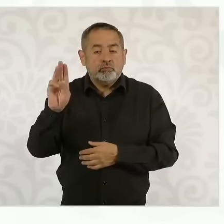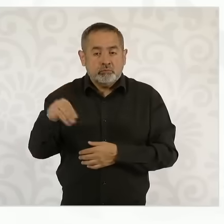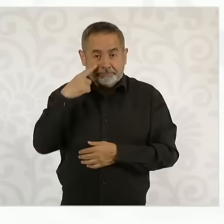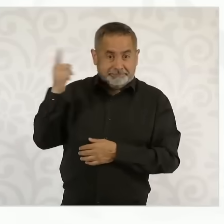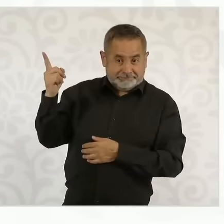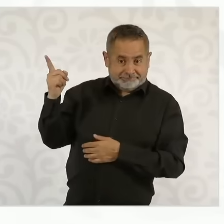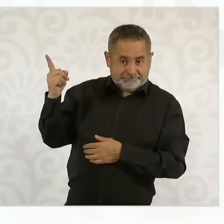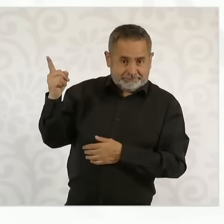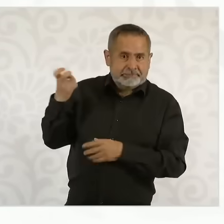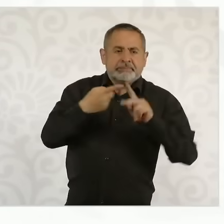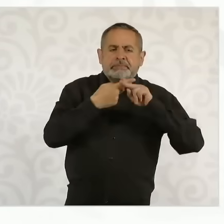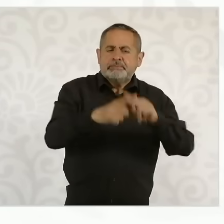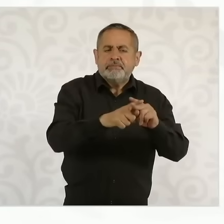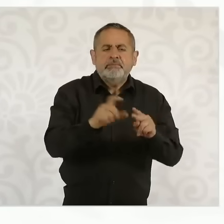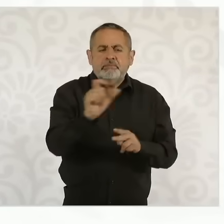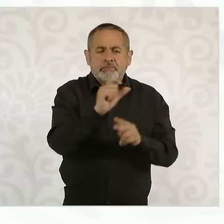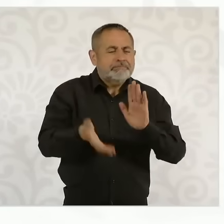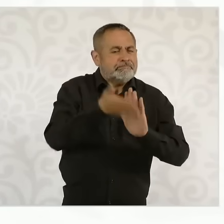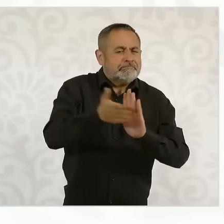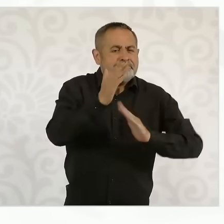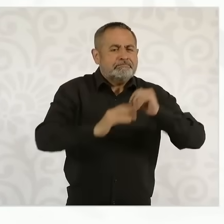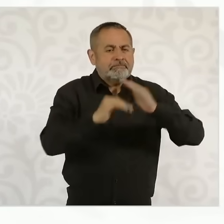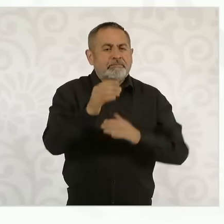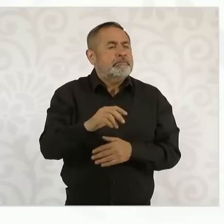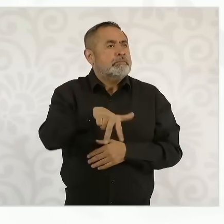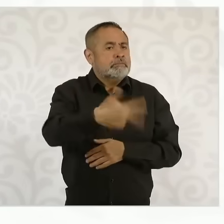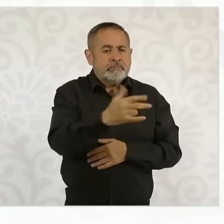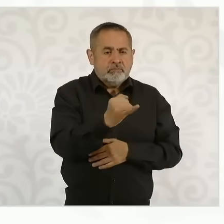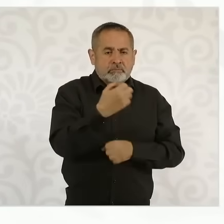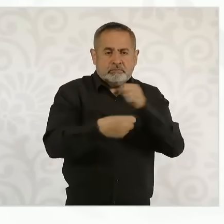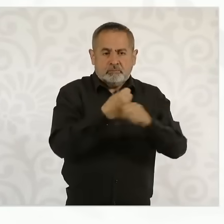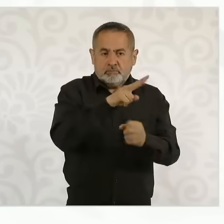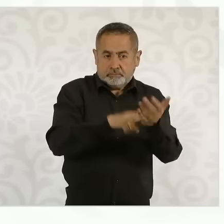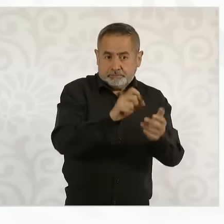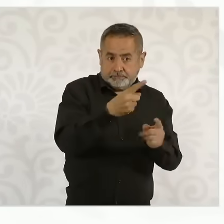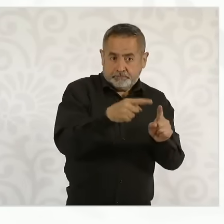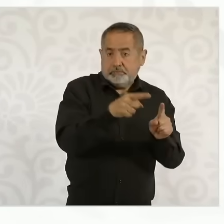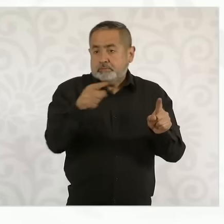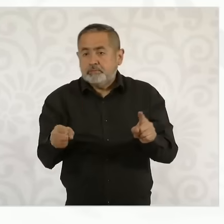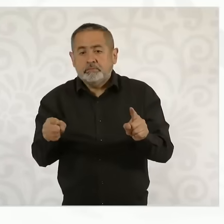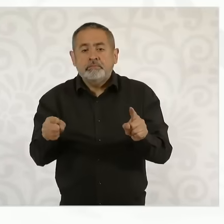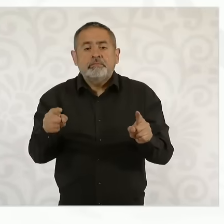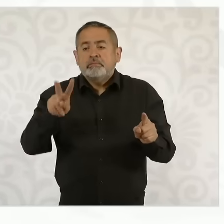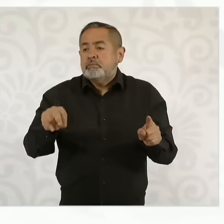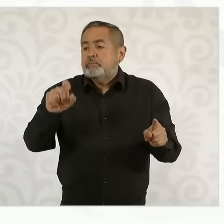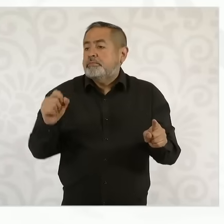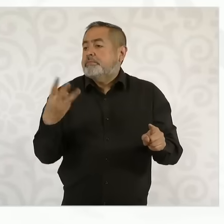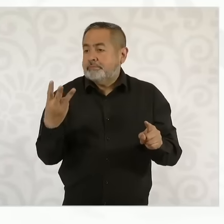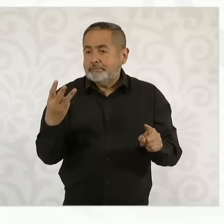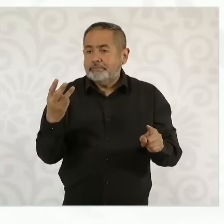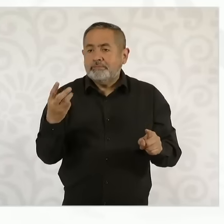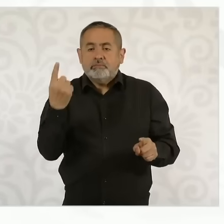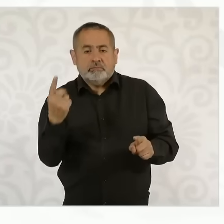inició eh su construcción el 13 de junio de 2022 y se inaugura el primero de diciembre 2023. En un